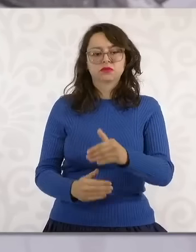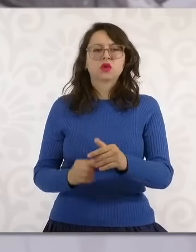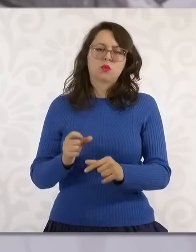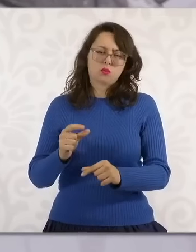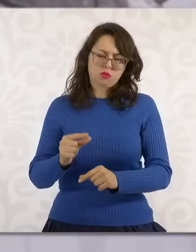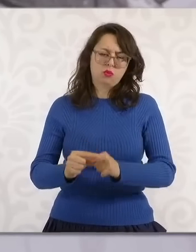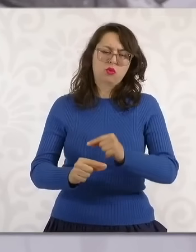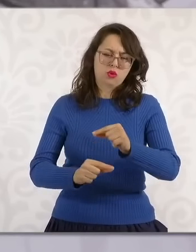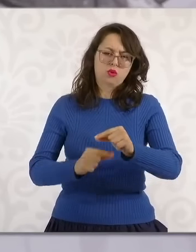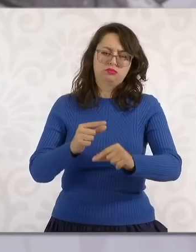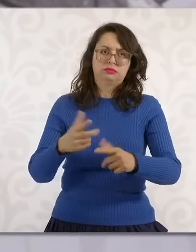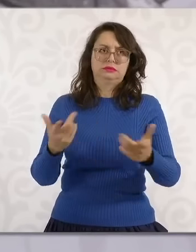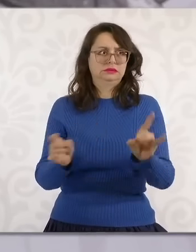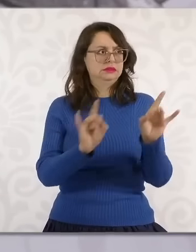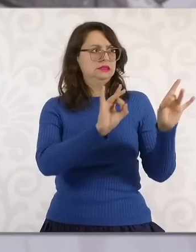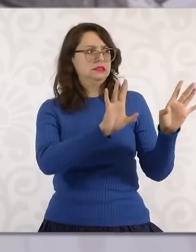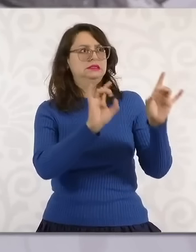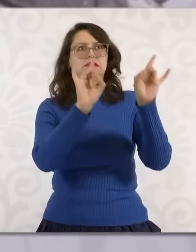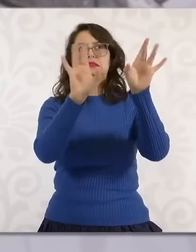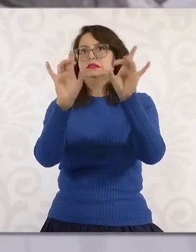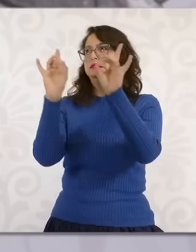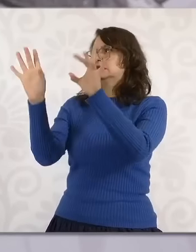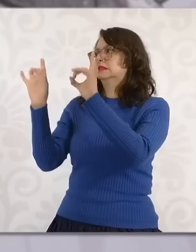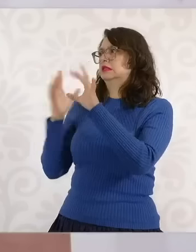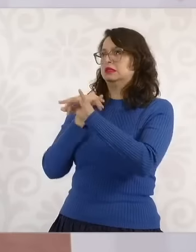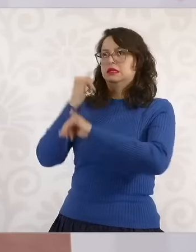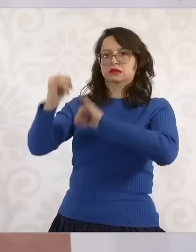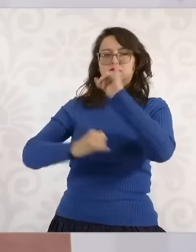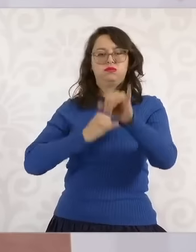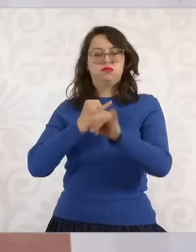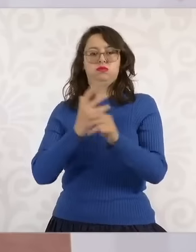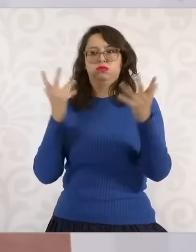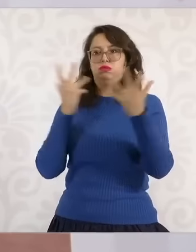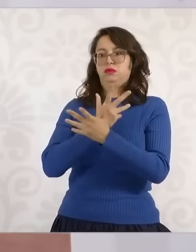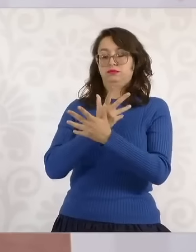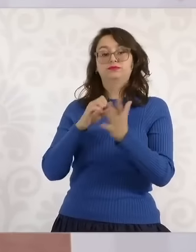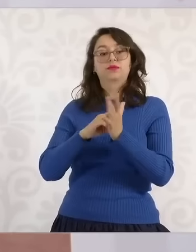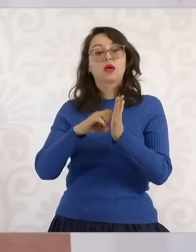la situación internacional. Por ejemplo, por primera vez en el sector textil, después de